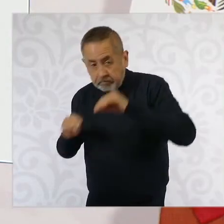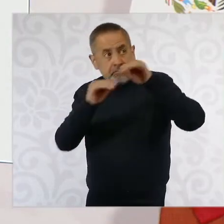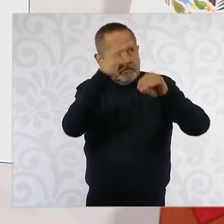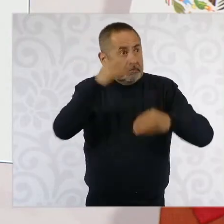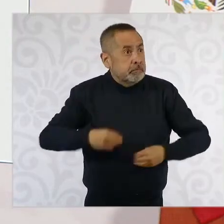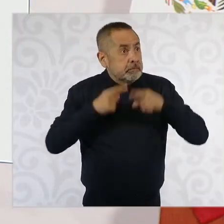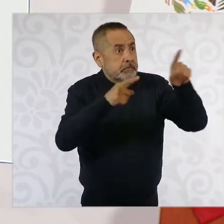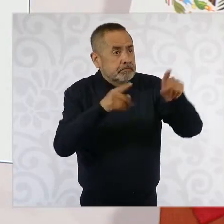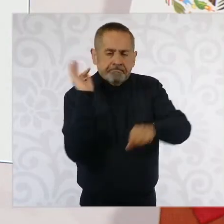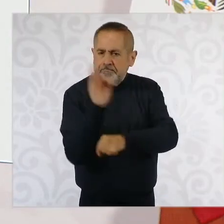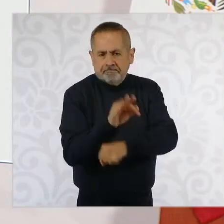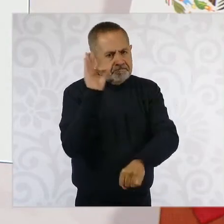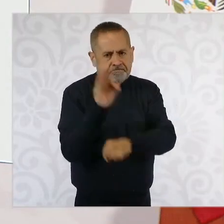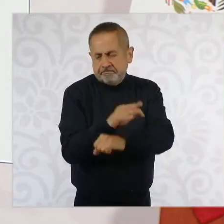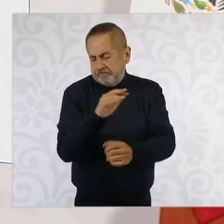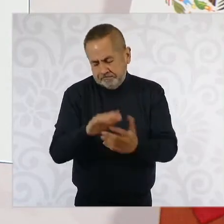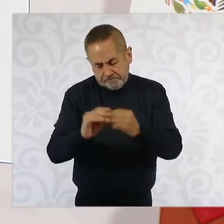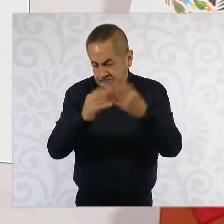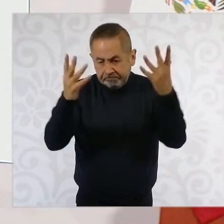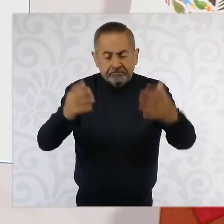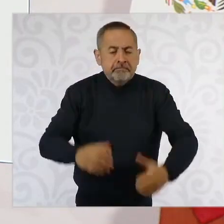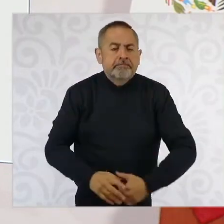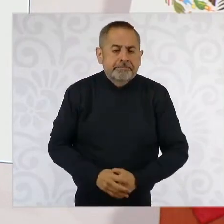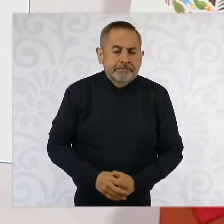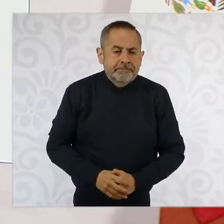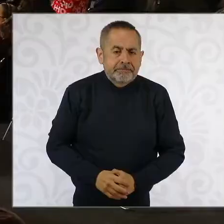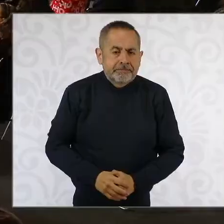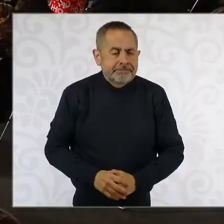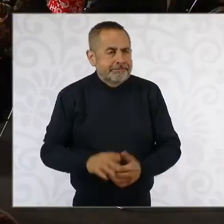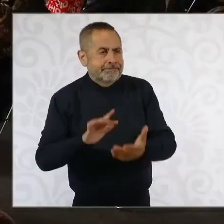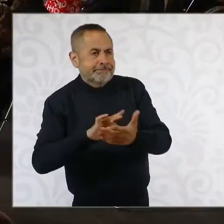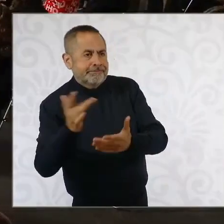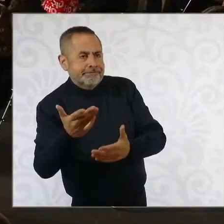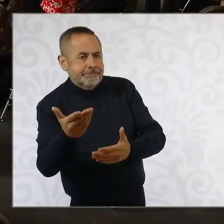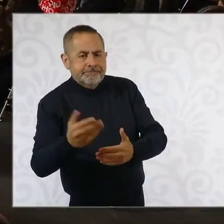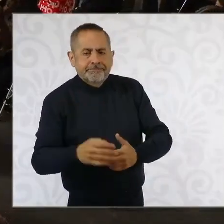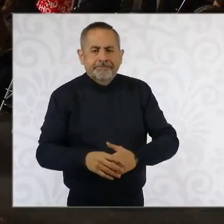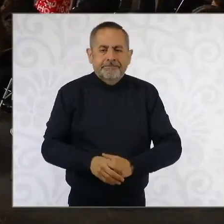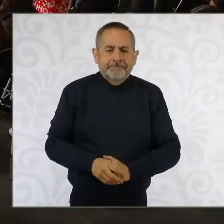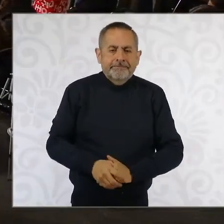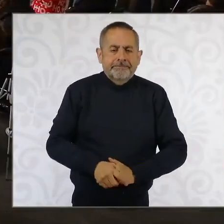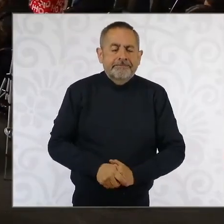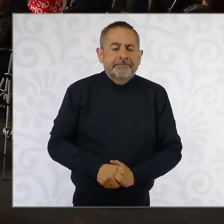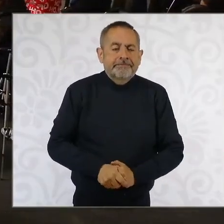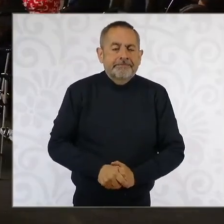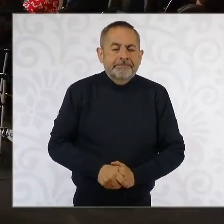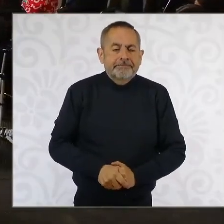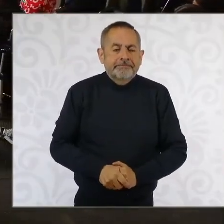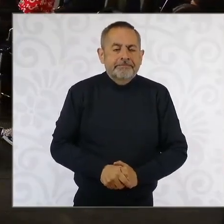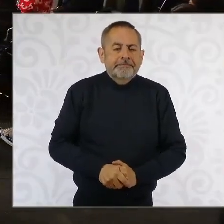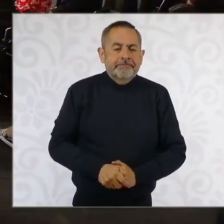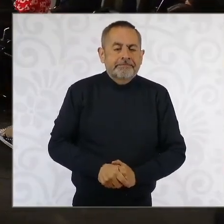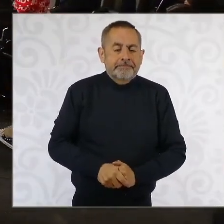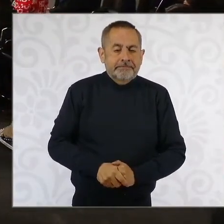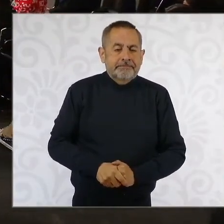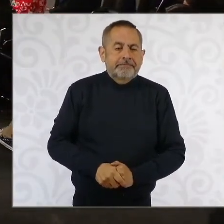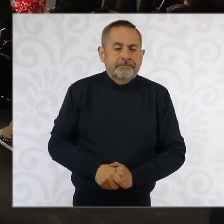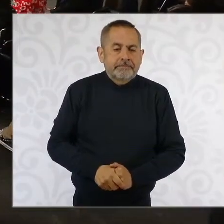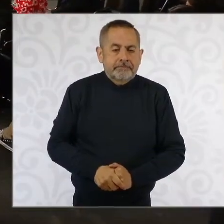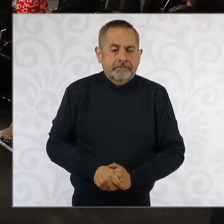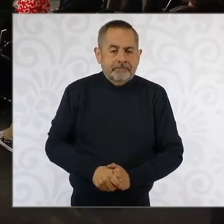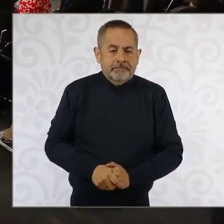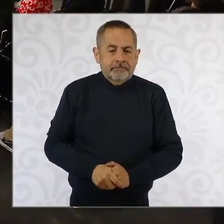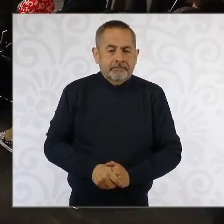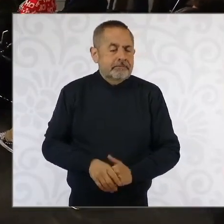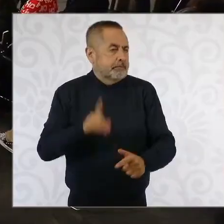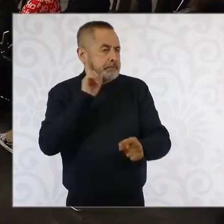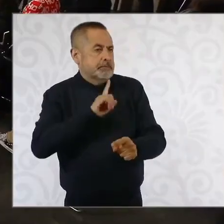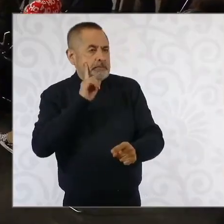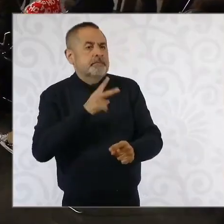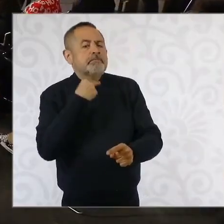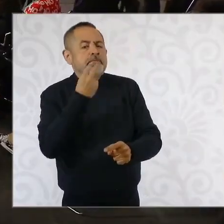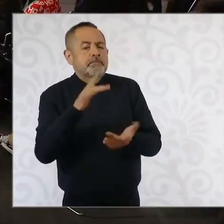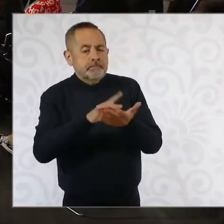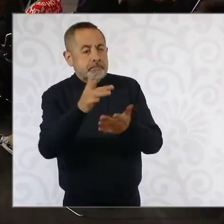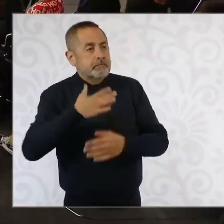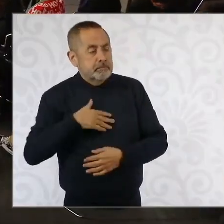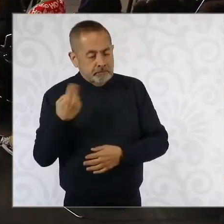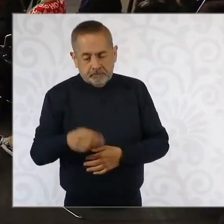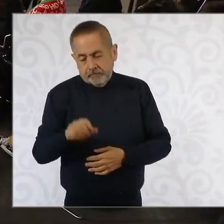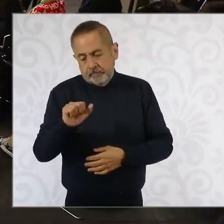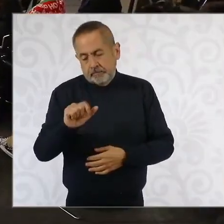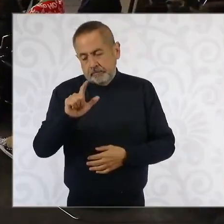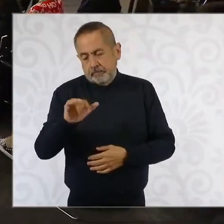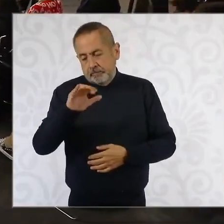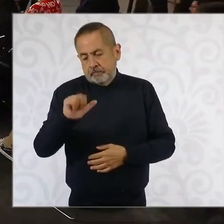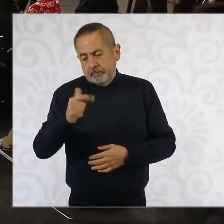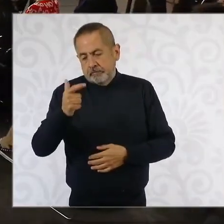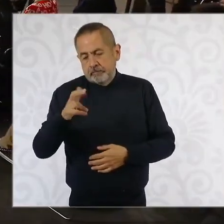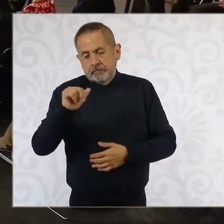presidenta Gracias presidenta Buenos días aa García del Canal internacional telur sobre el